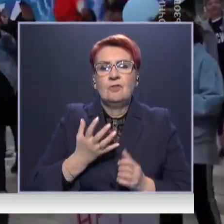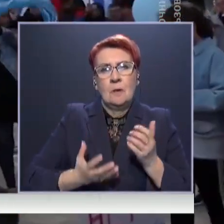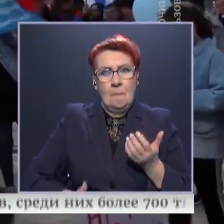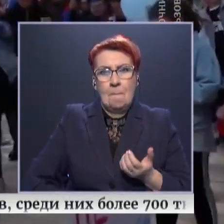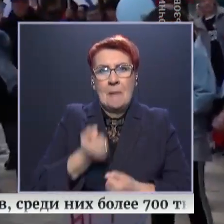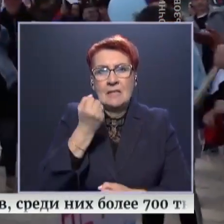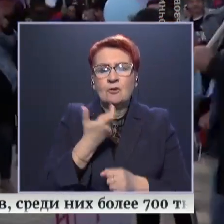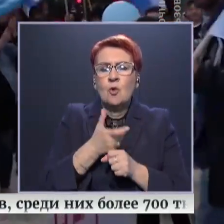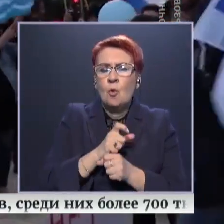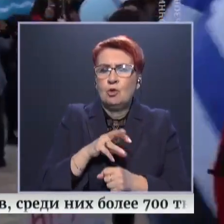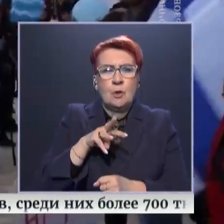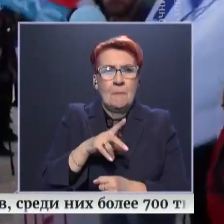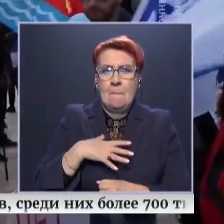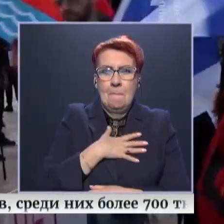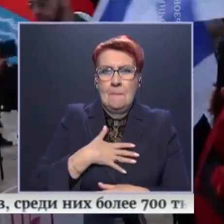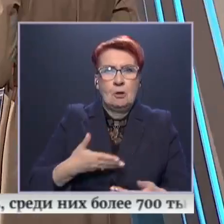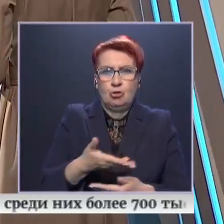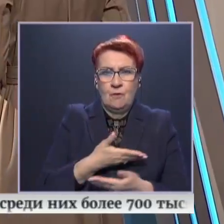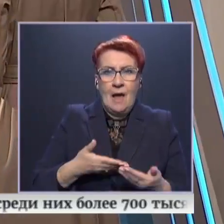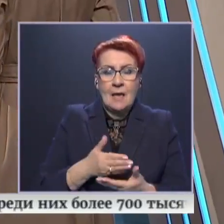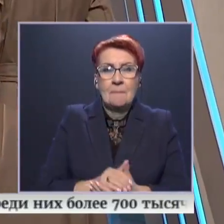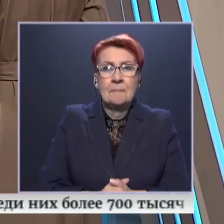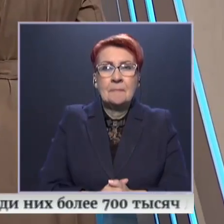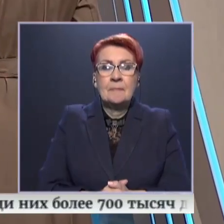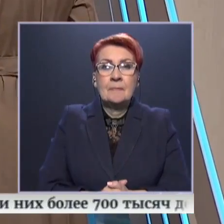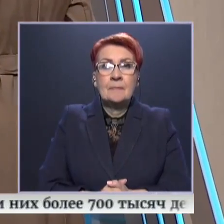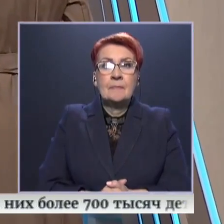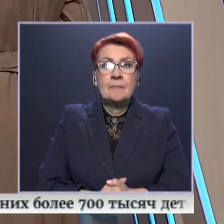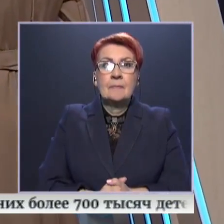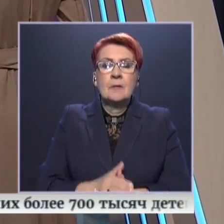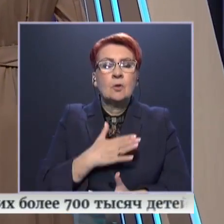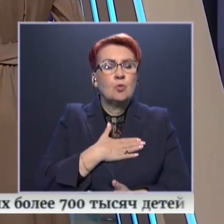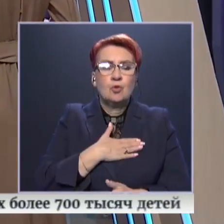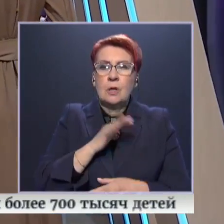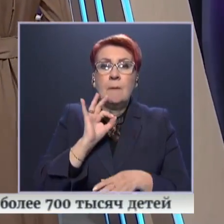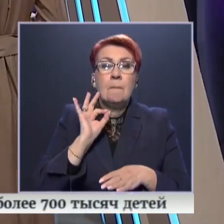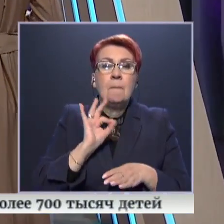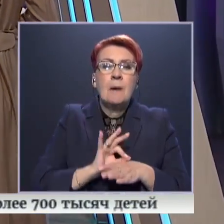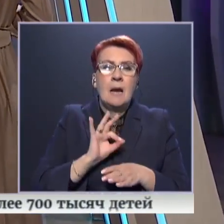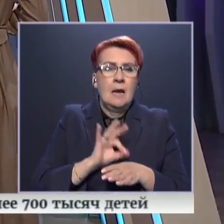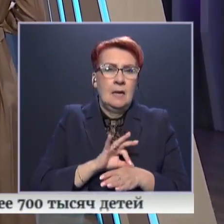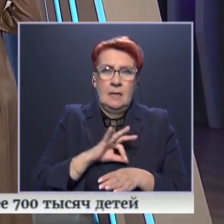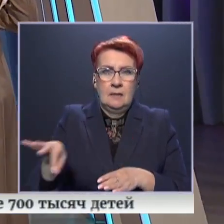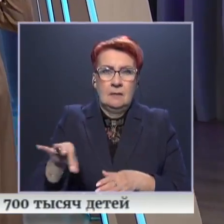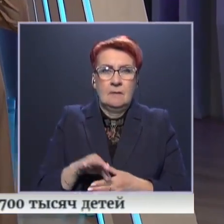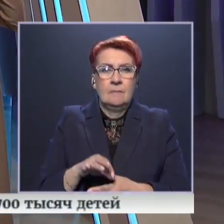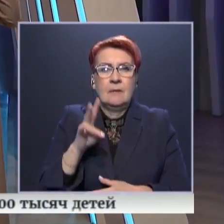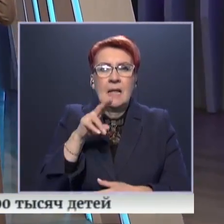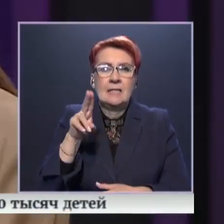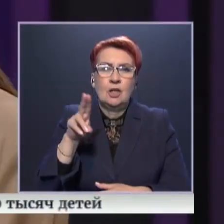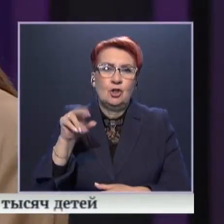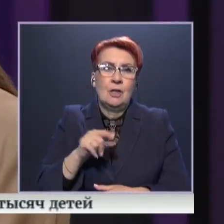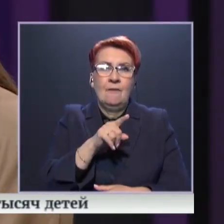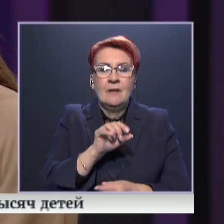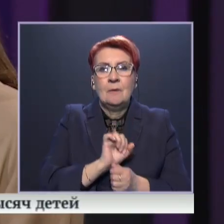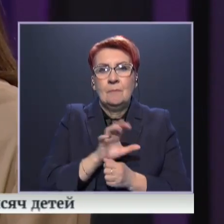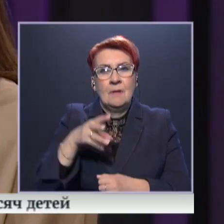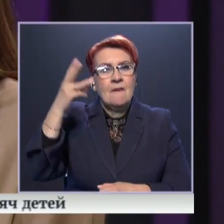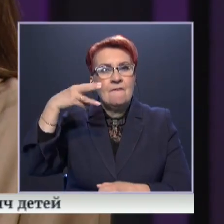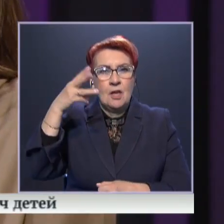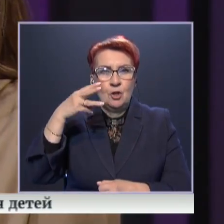переживаем очень душа болит Надежда вы присылали видеозапись